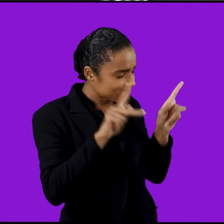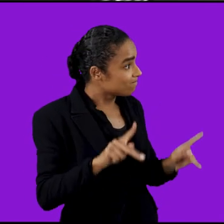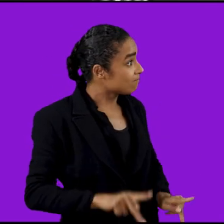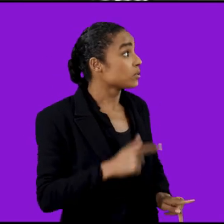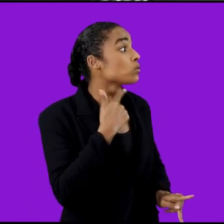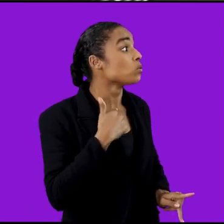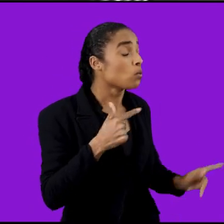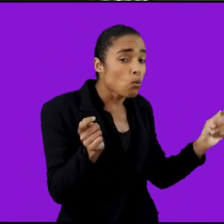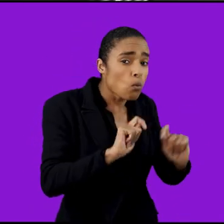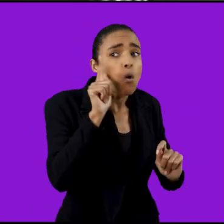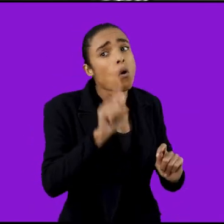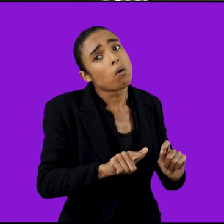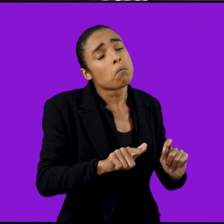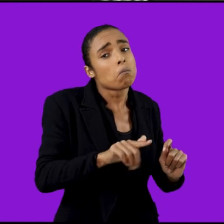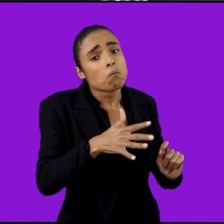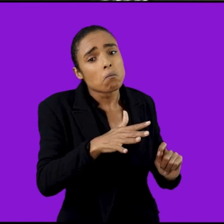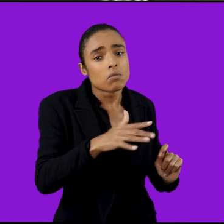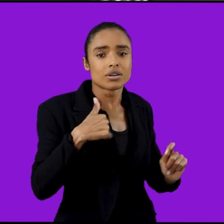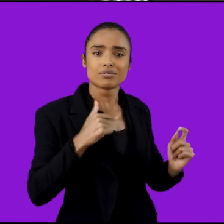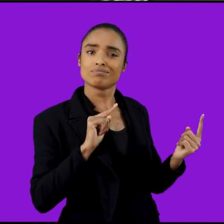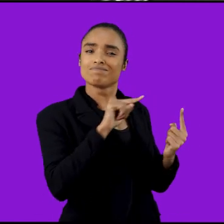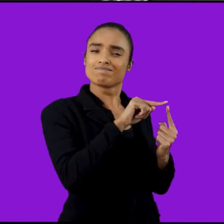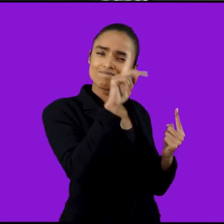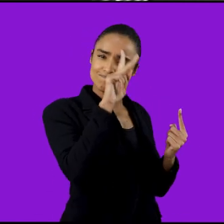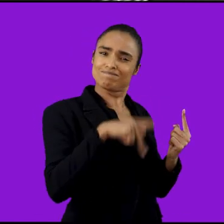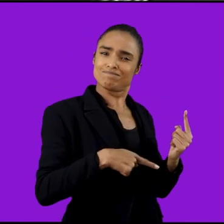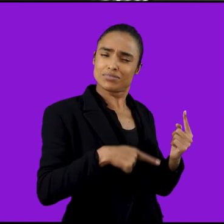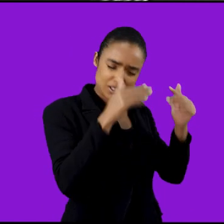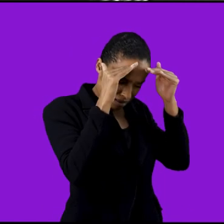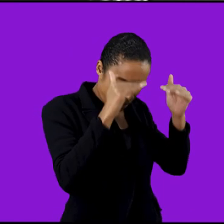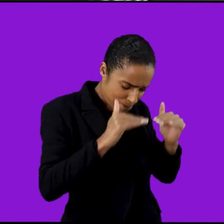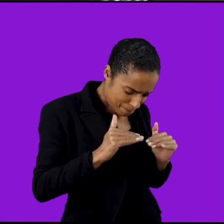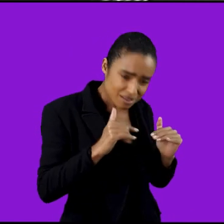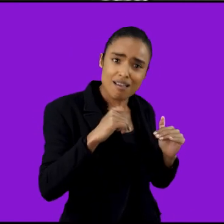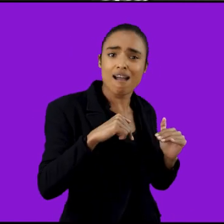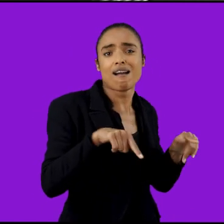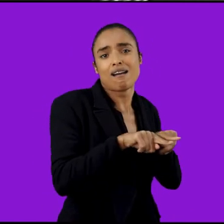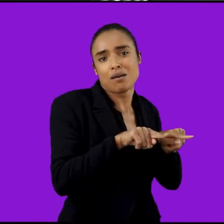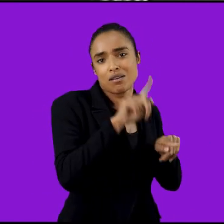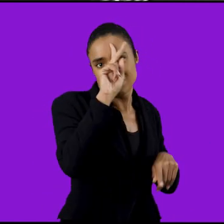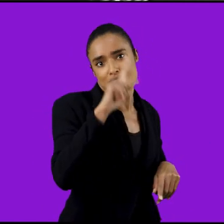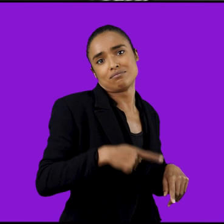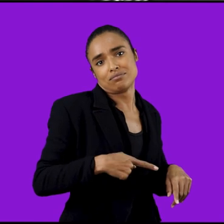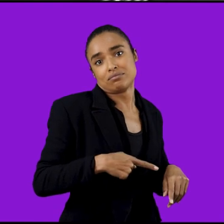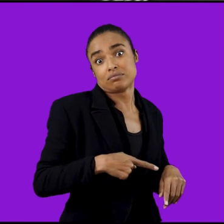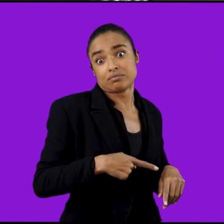eu consigo me respeitar, entendeu? Acho que a pausa é um pouco de auto respeito. Porque